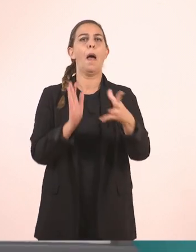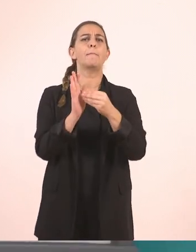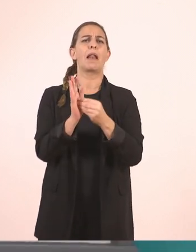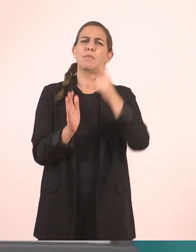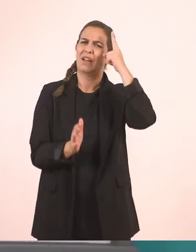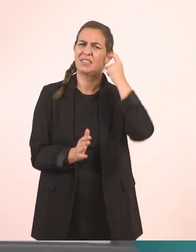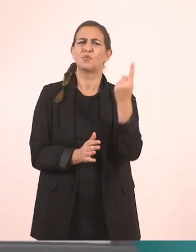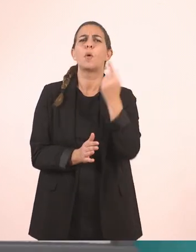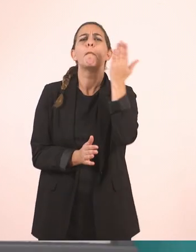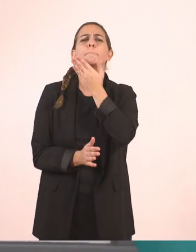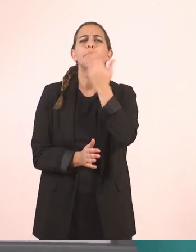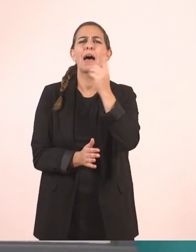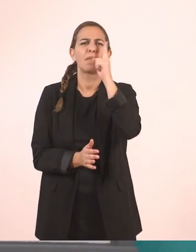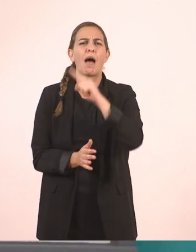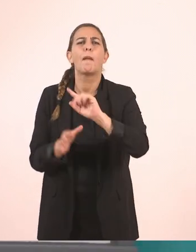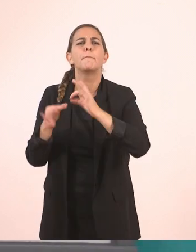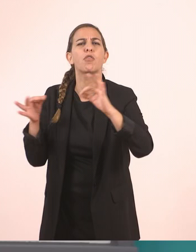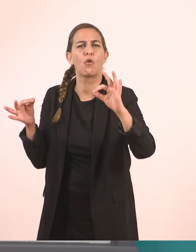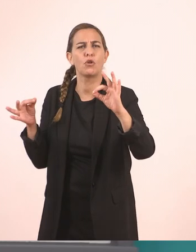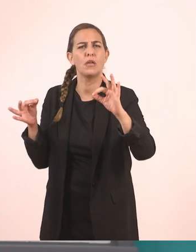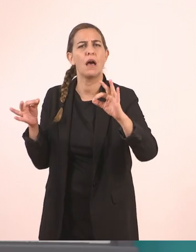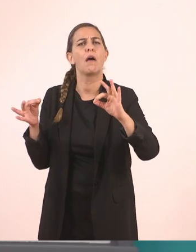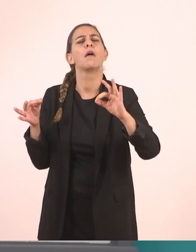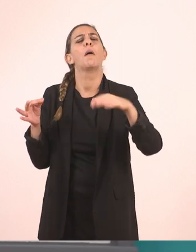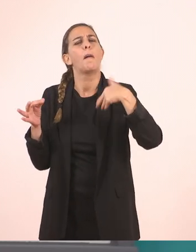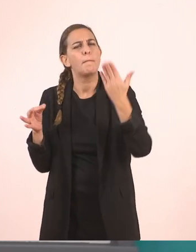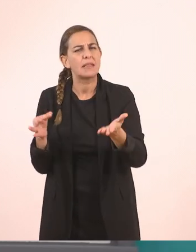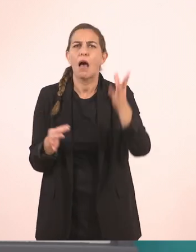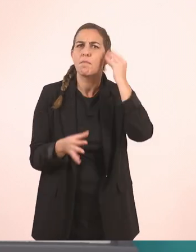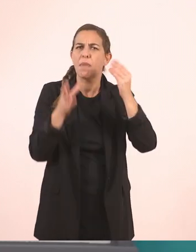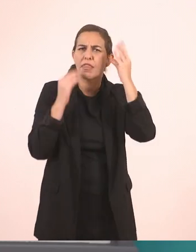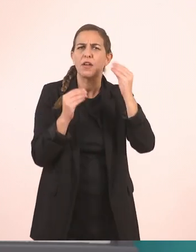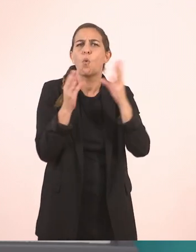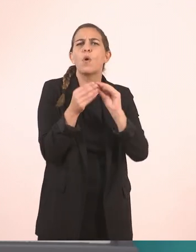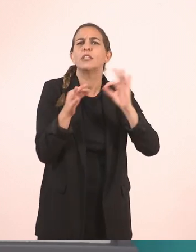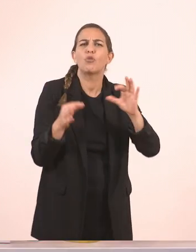και μετά μαθαίνουμε την ιστορία που βασίζεται σε πηγές και σε μαρτυρίες.